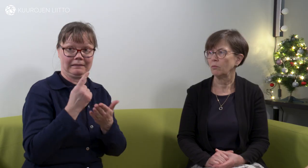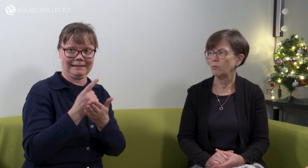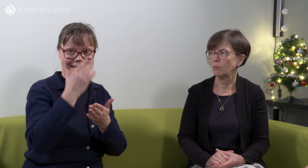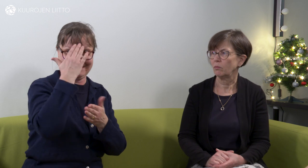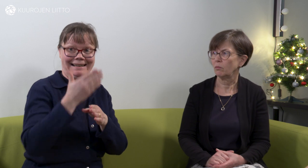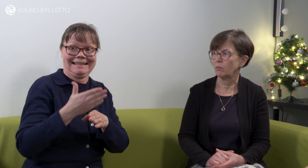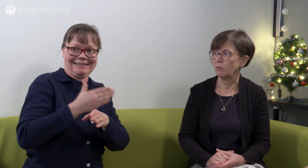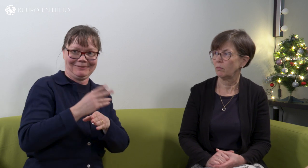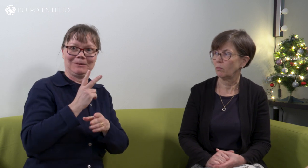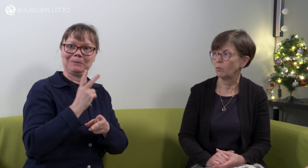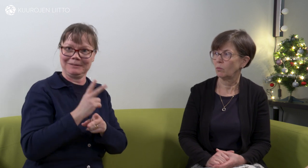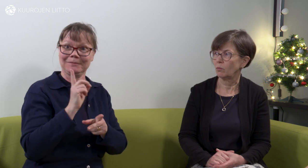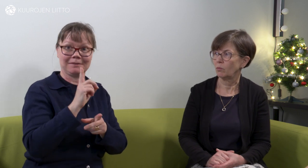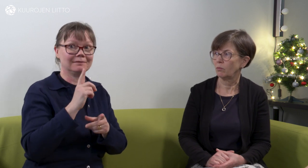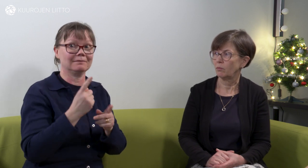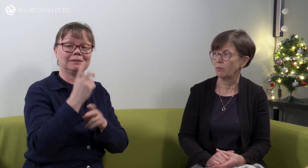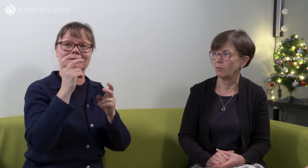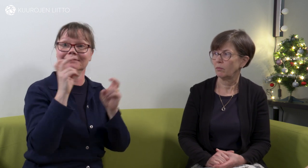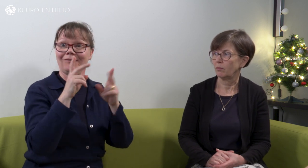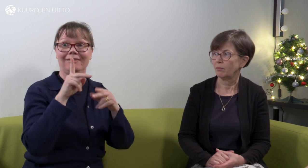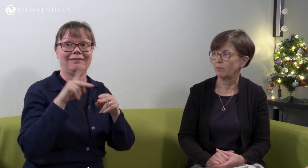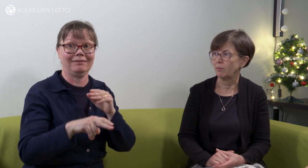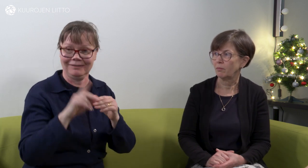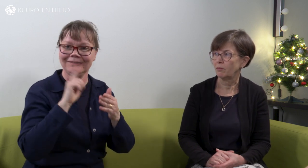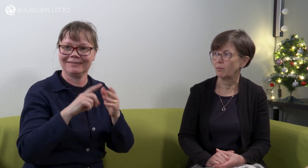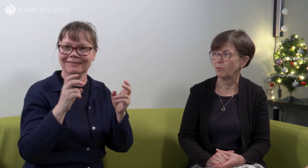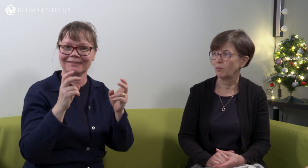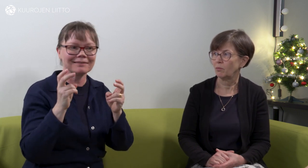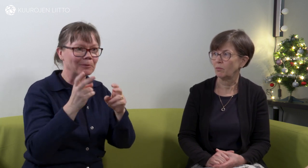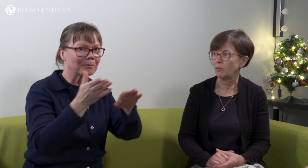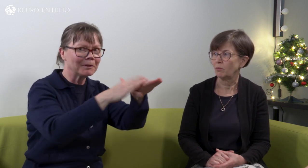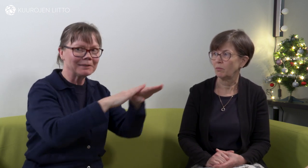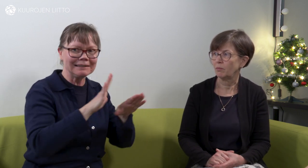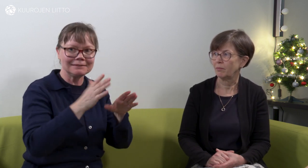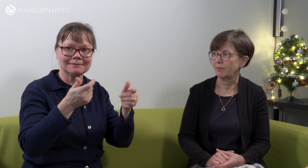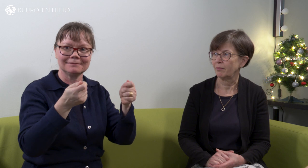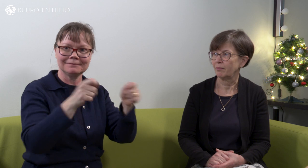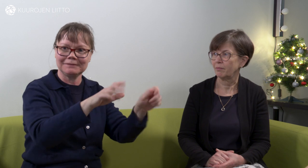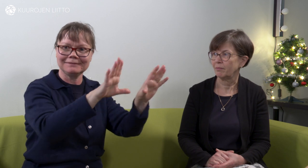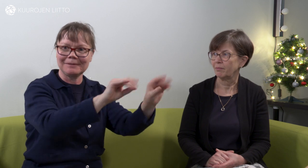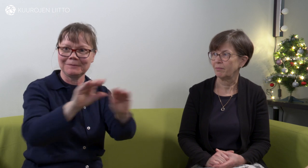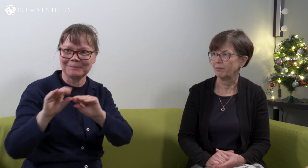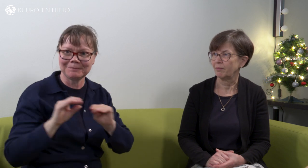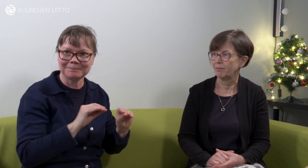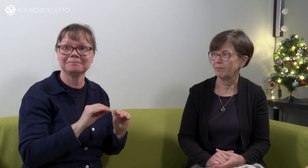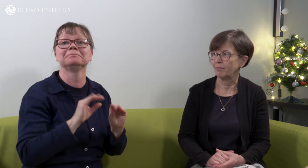On tärkeää kytkeä kaikki sähkölaitteet pois päältä sähkökatkon aikana -